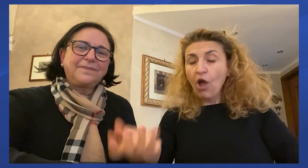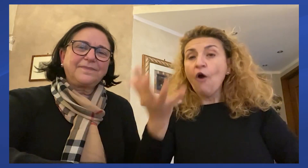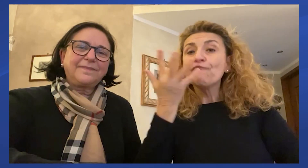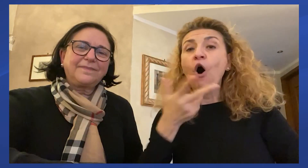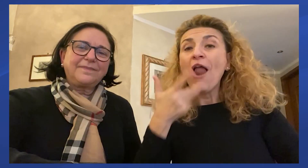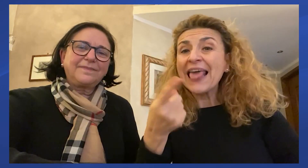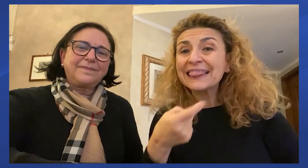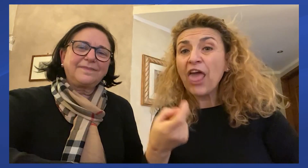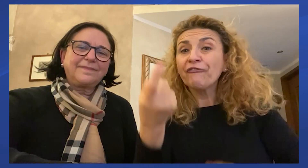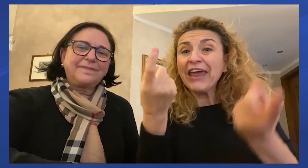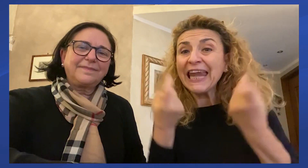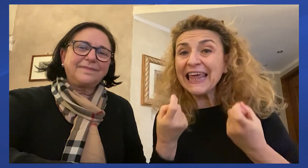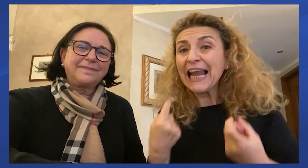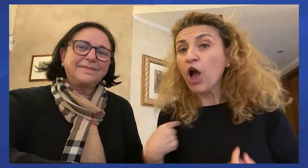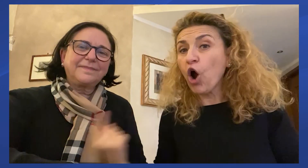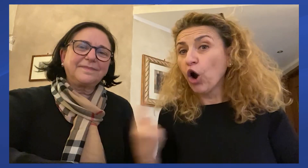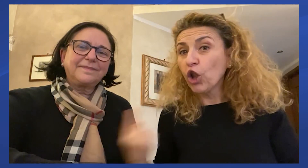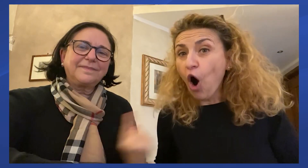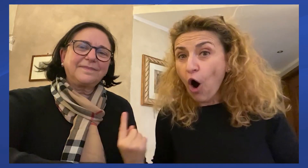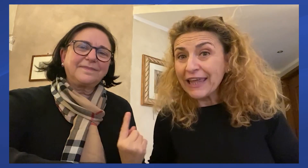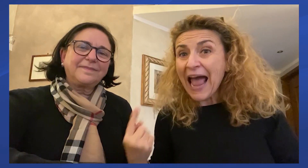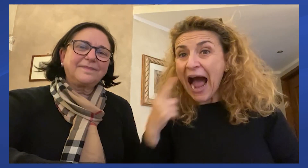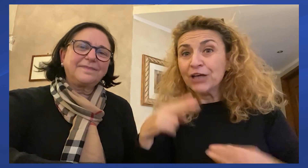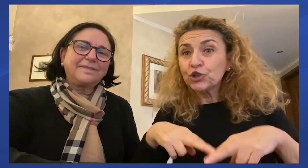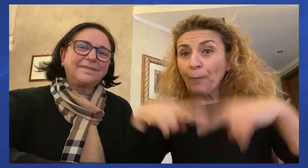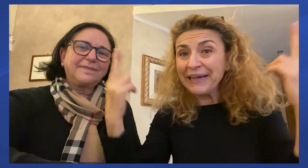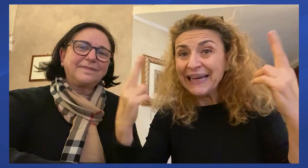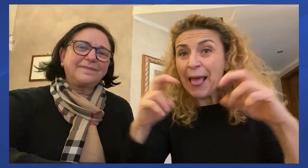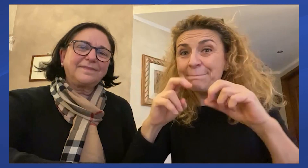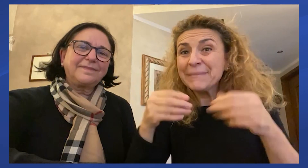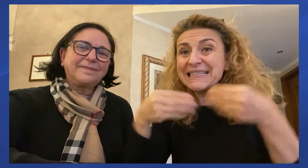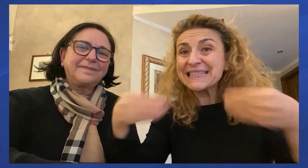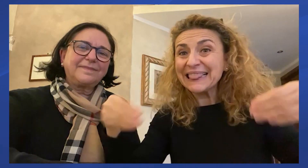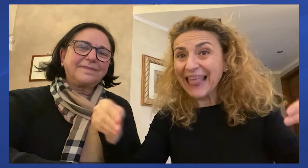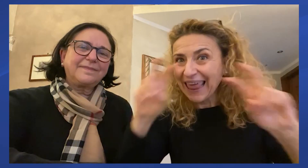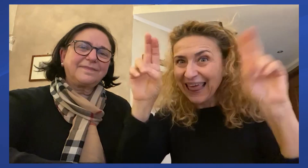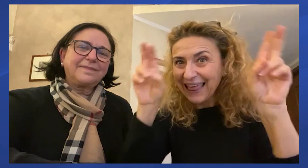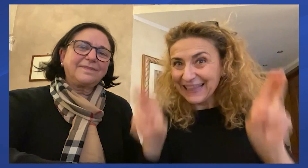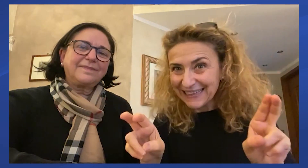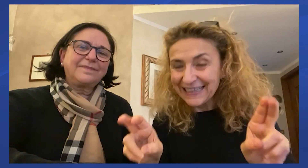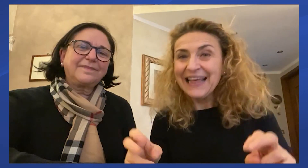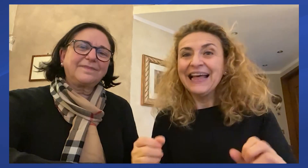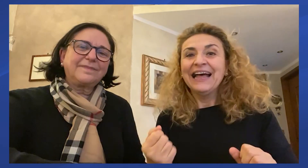Volete venire con noi per scoprire i misteri?